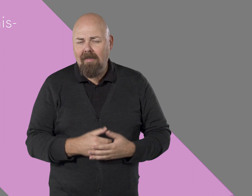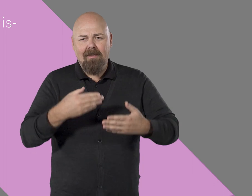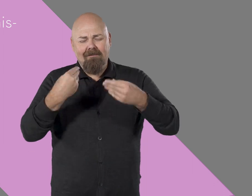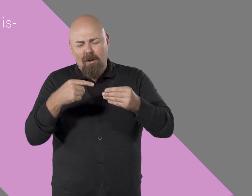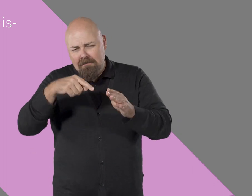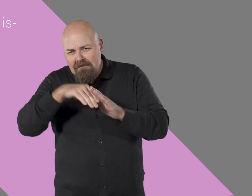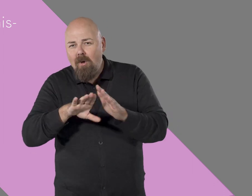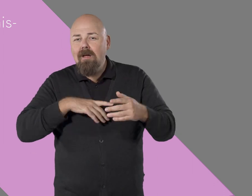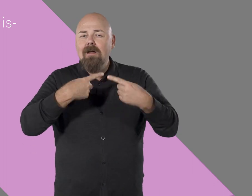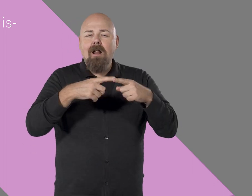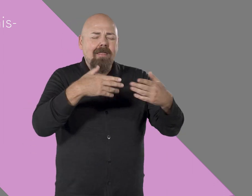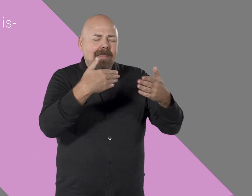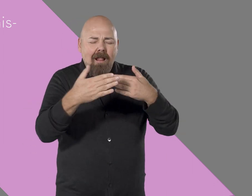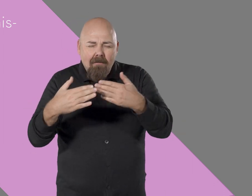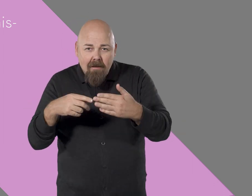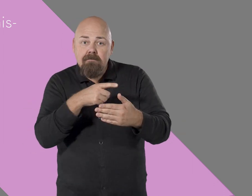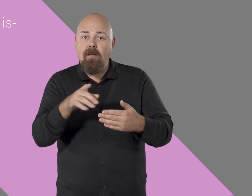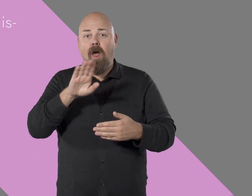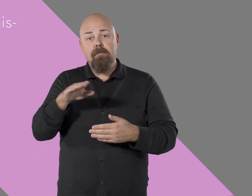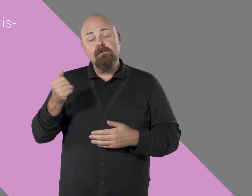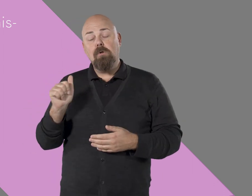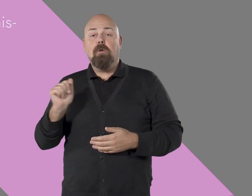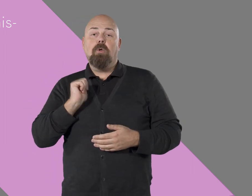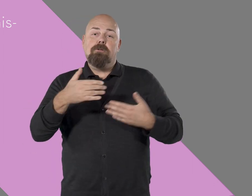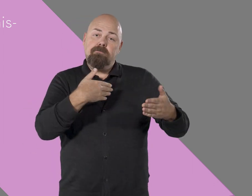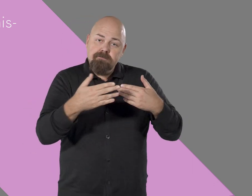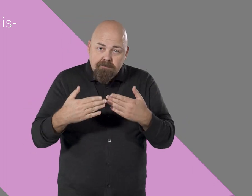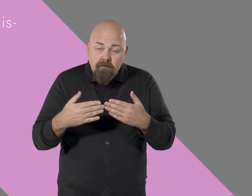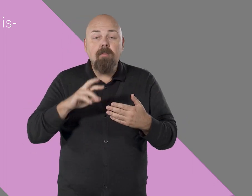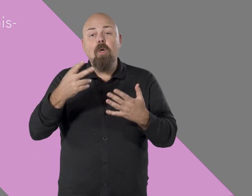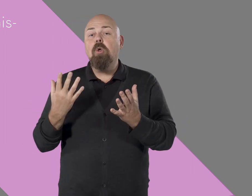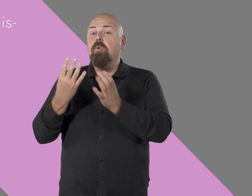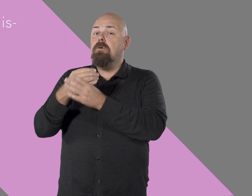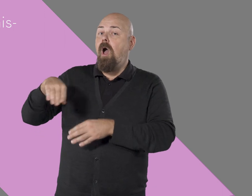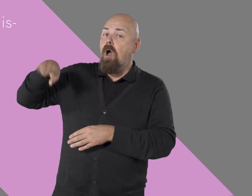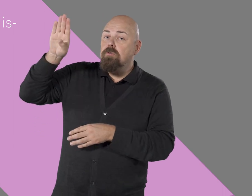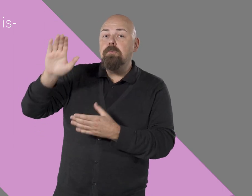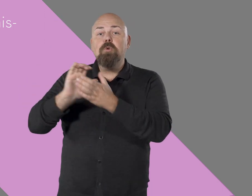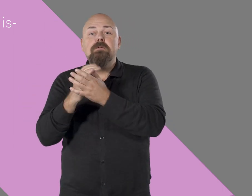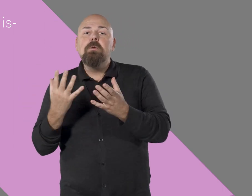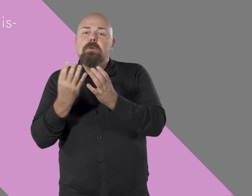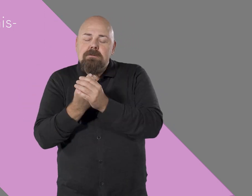Vihkon tehtävien avulla lapsi voi itse tai yhdessä aikuisen tai ystävän kanssa -